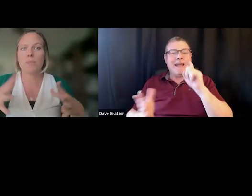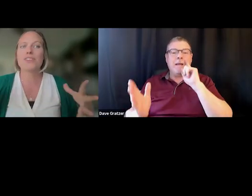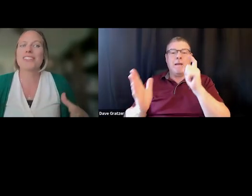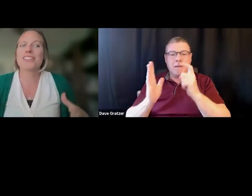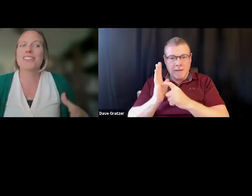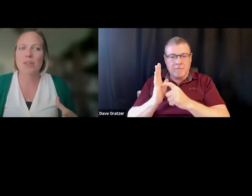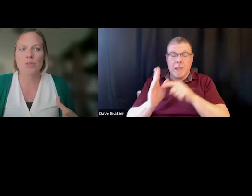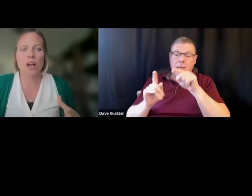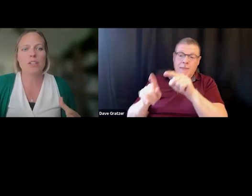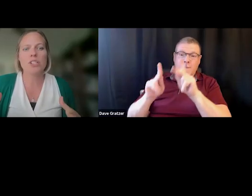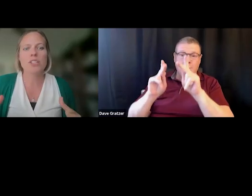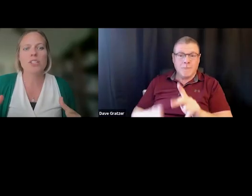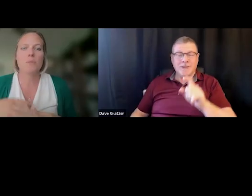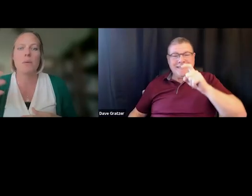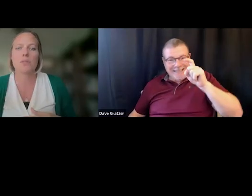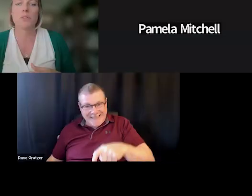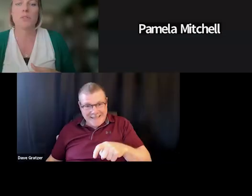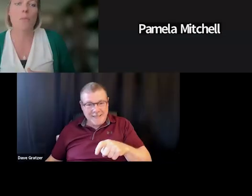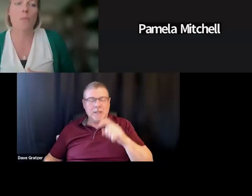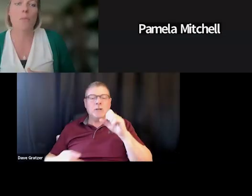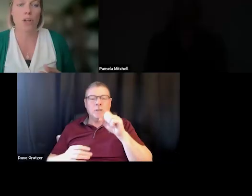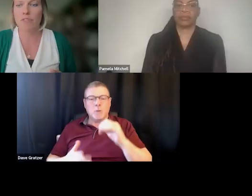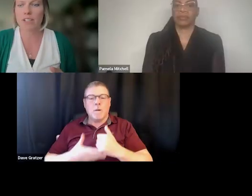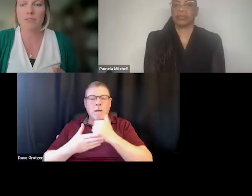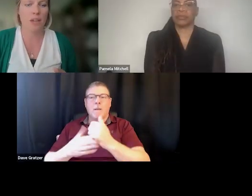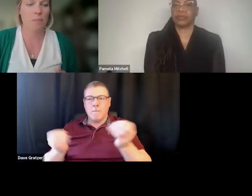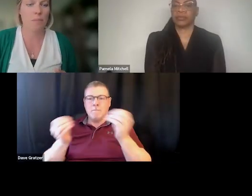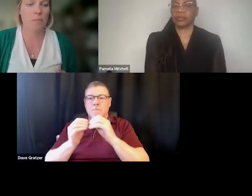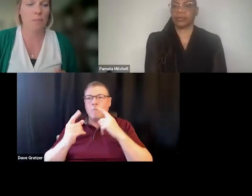que la persona necesita esas estrategias para ayudarlos de manera más efectiva.